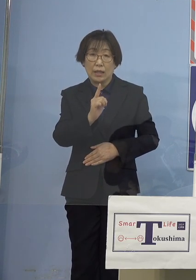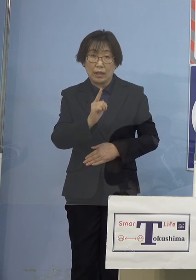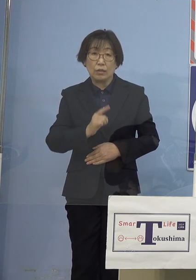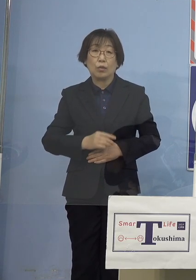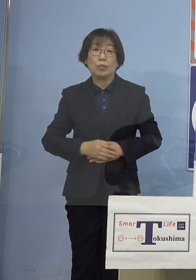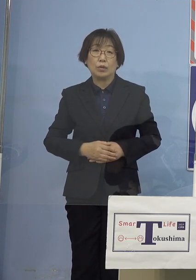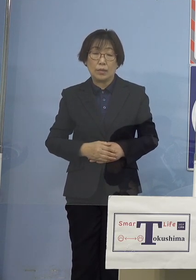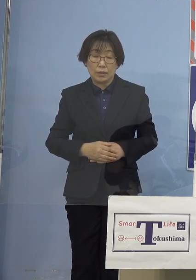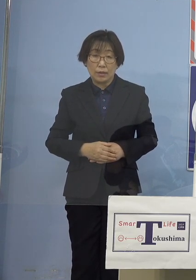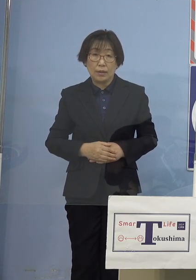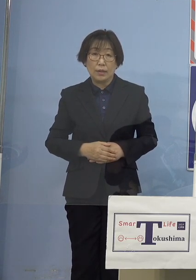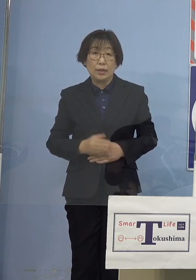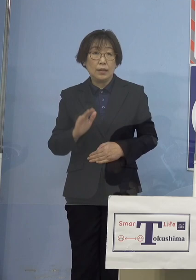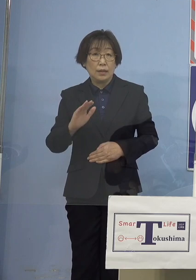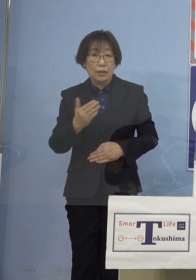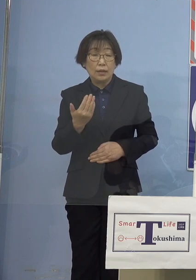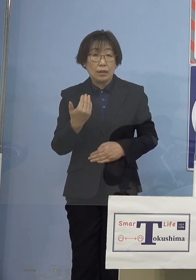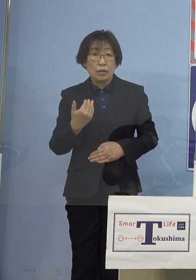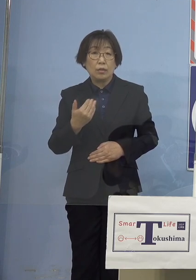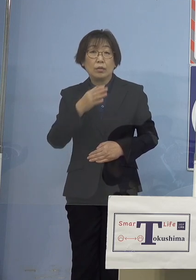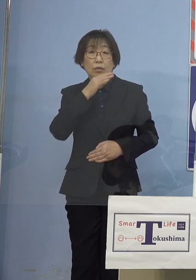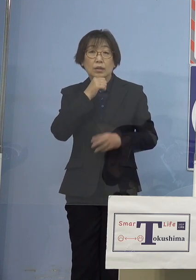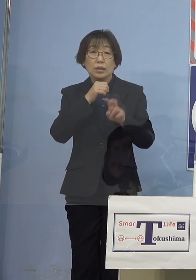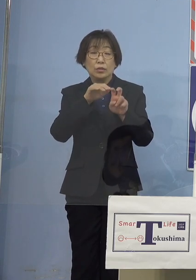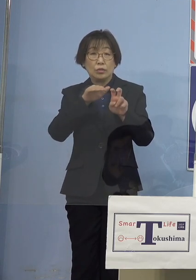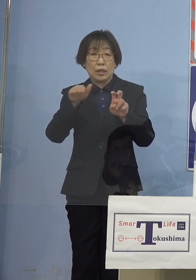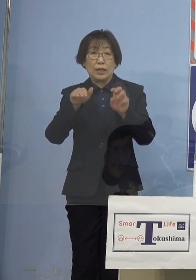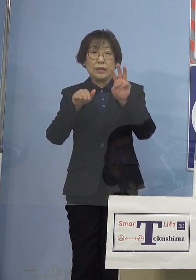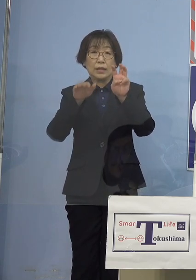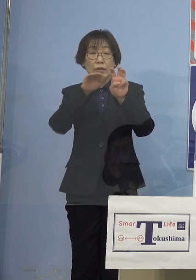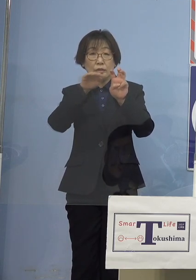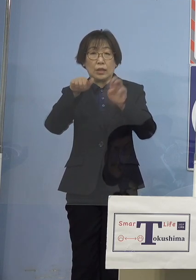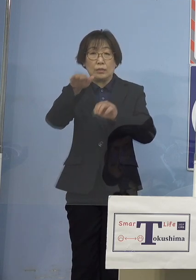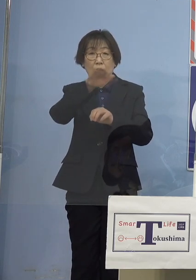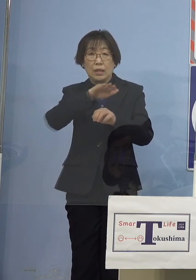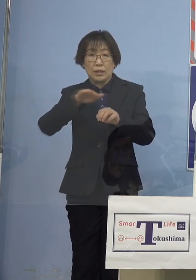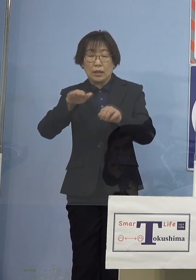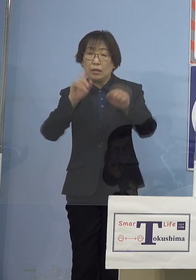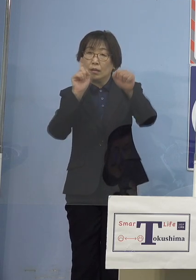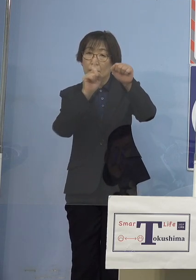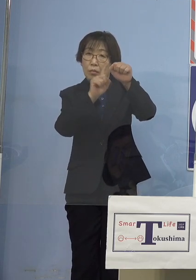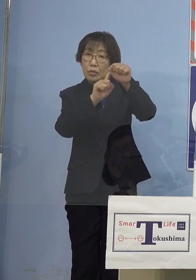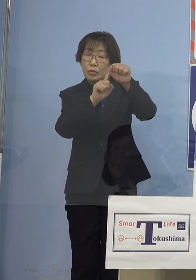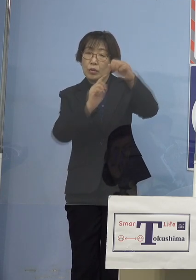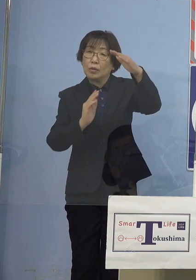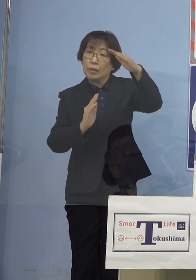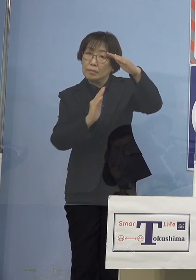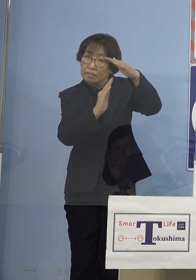しかし先ほど20代から30代の皆さん方 まだ目標に到達しておりませんので